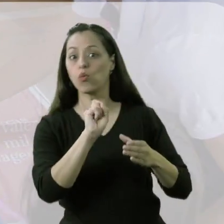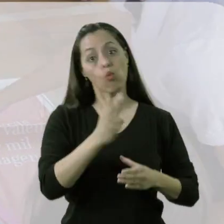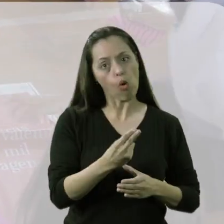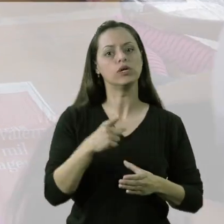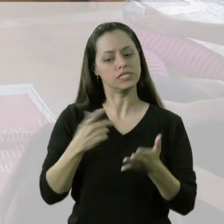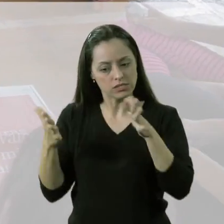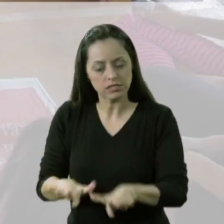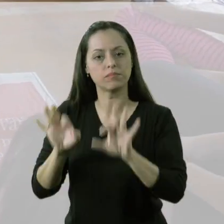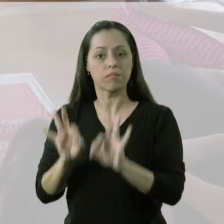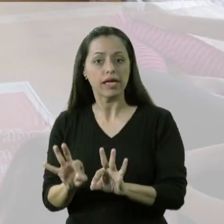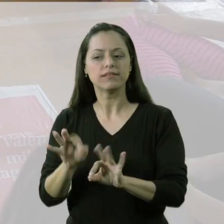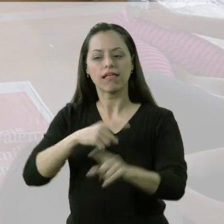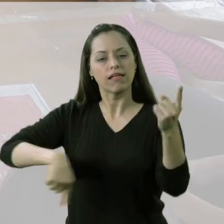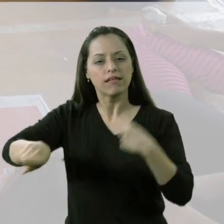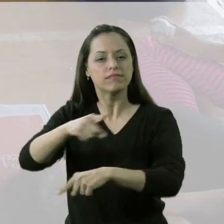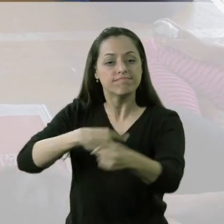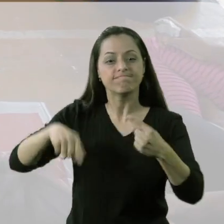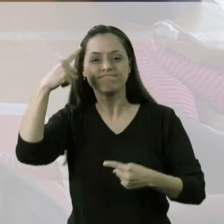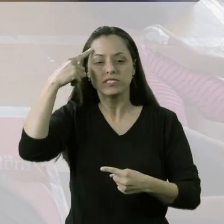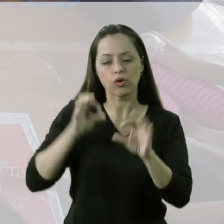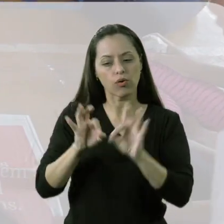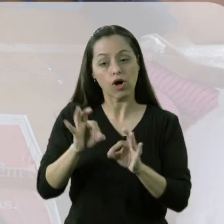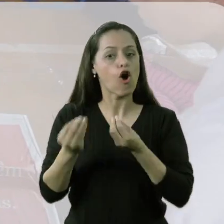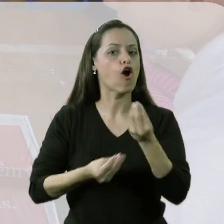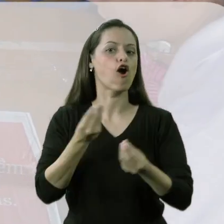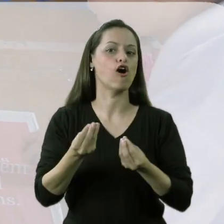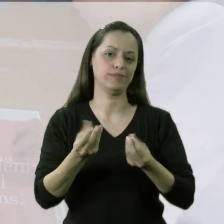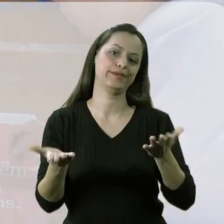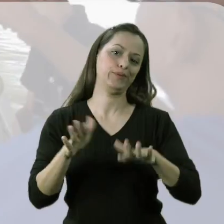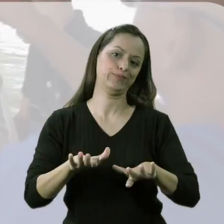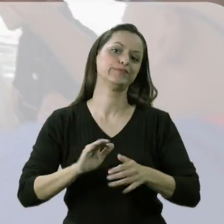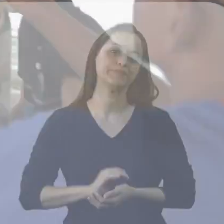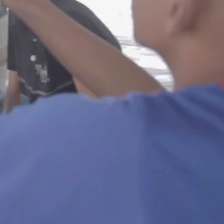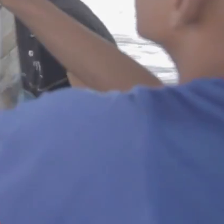Eles começaram a questionar. Eles foram se organizando nessa questão de fazer essa inclusão.